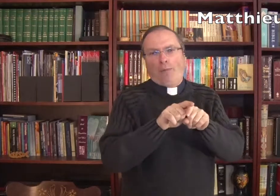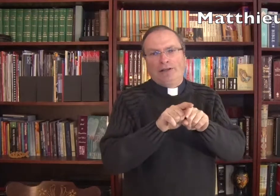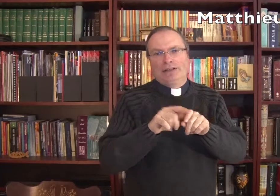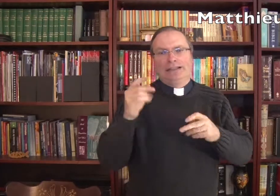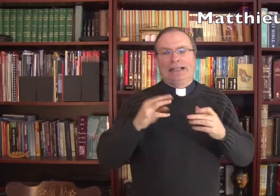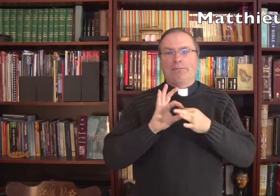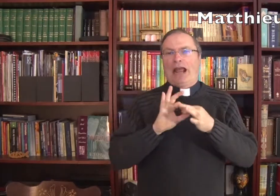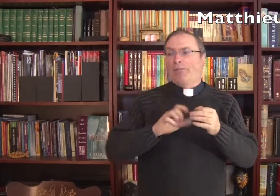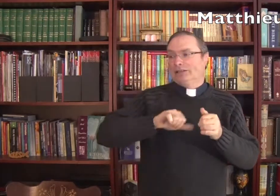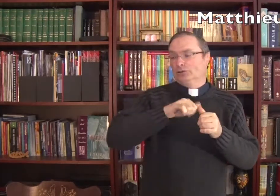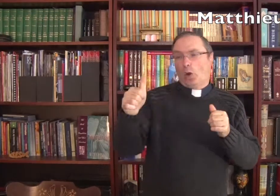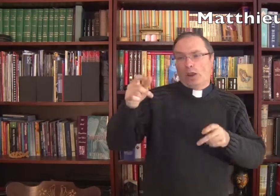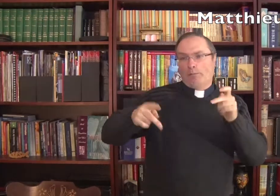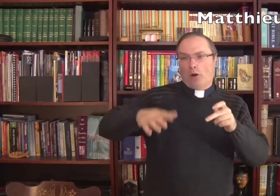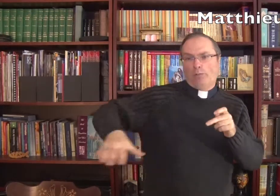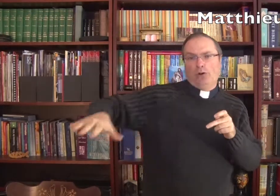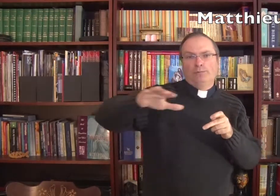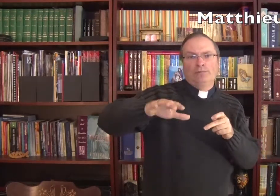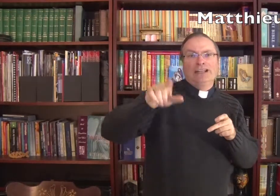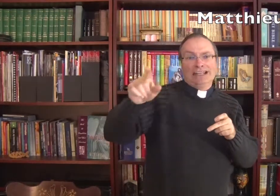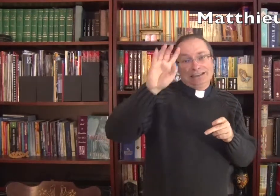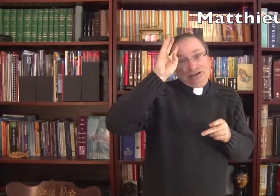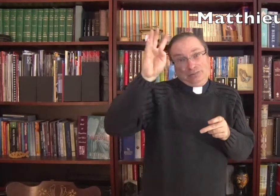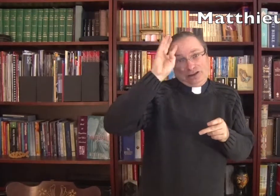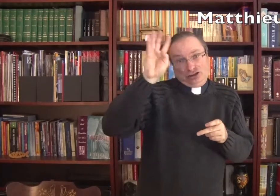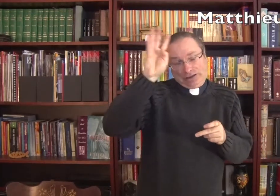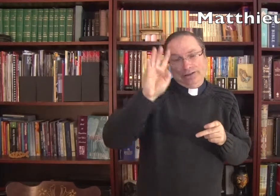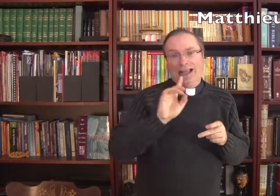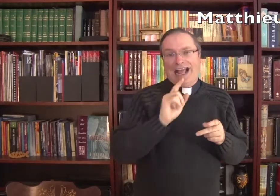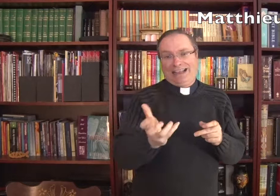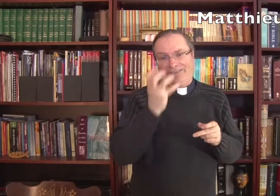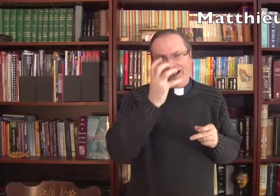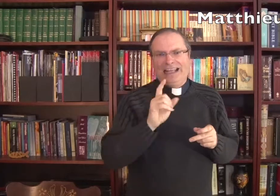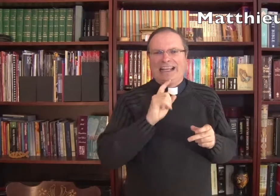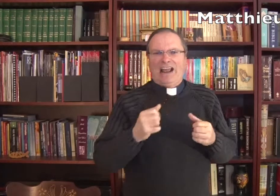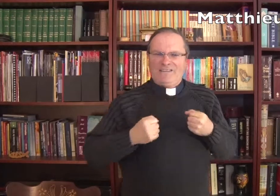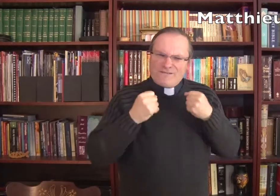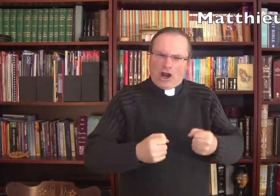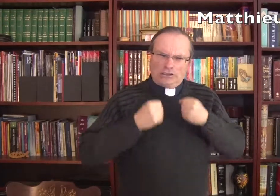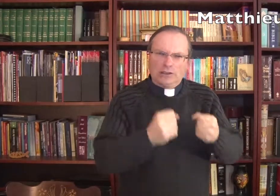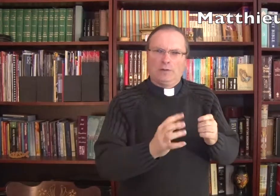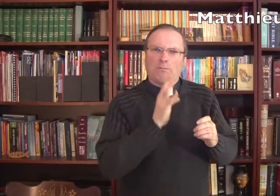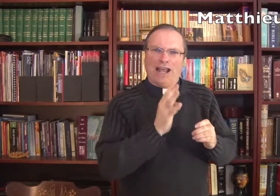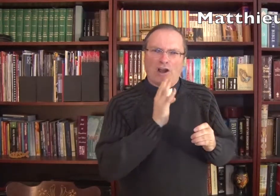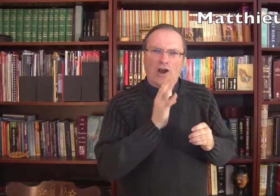les membres des autres peuples: ils s’imaginent en effet qu’à force de paroles